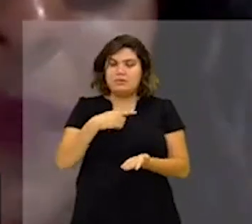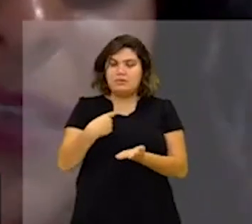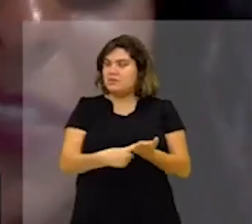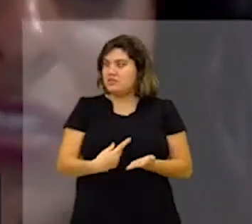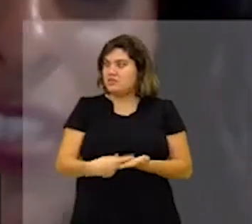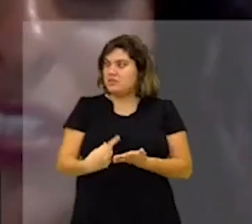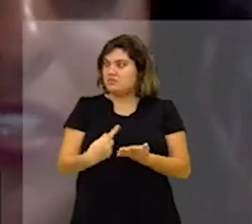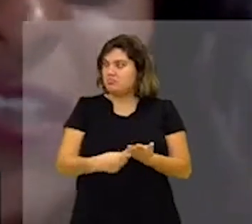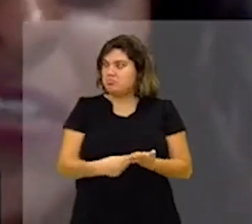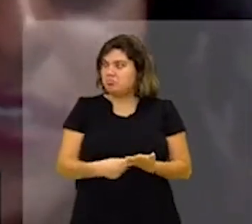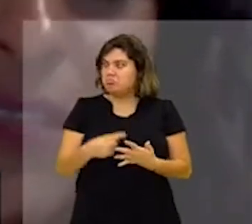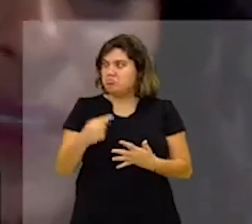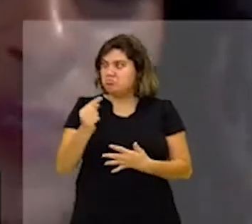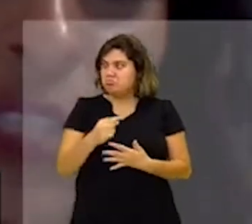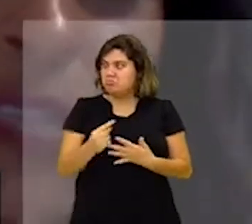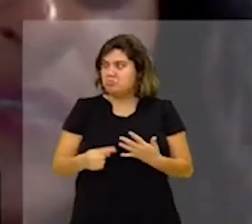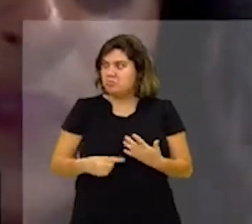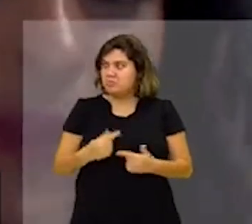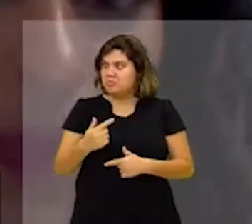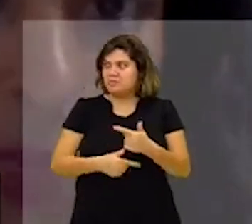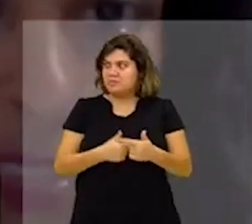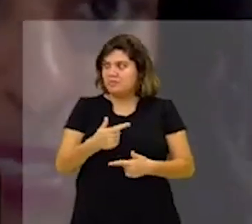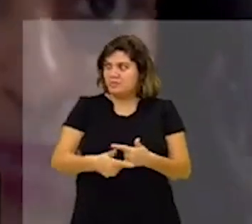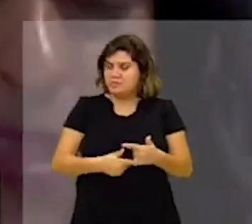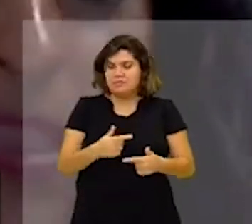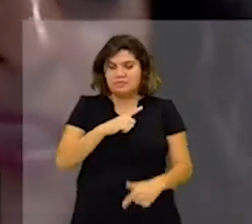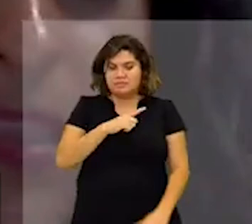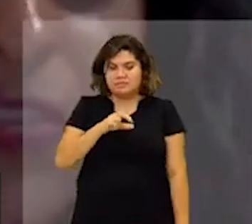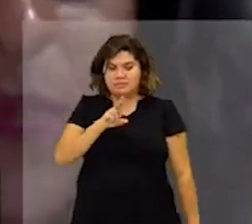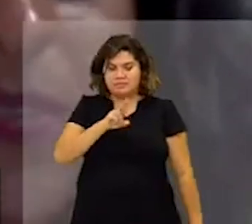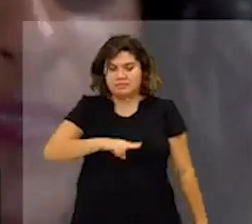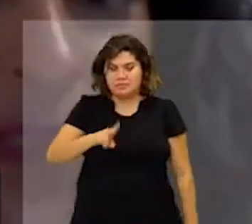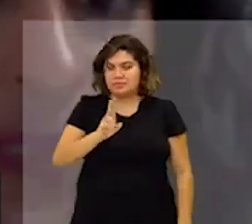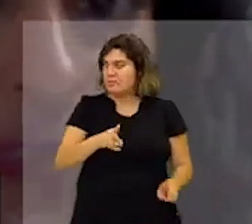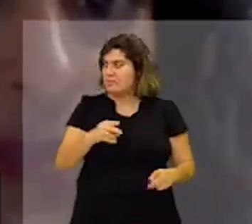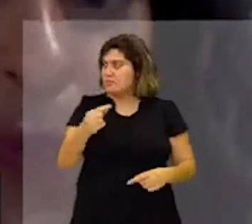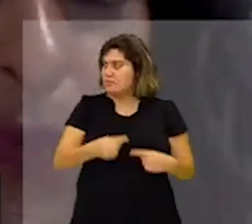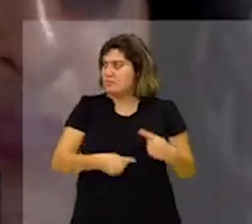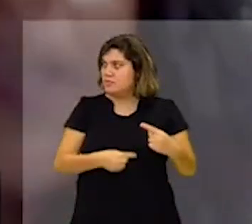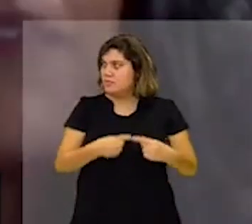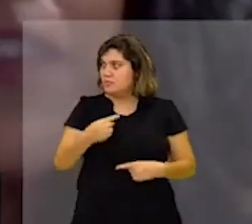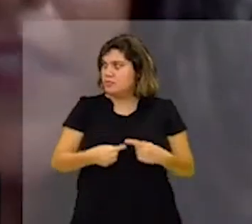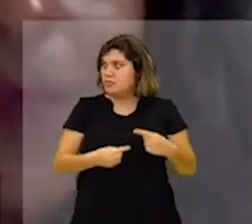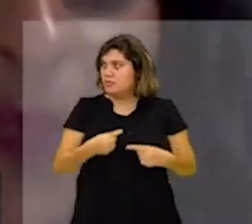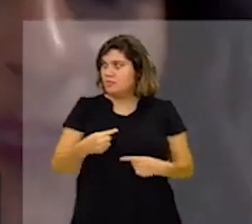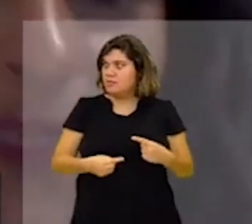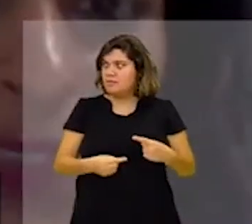avaliar a parte que está sempre utilizando essa política e a gente precisa fazer escuta fazer